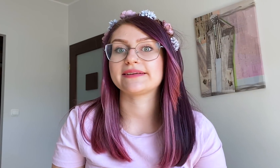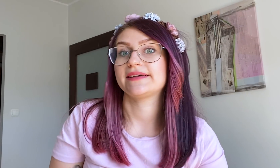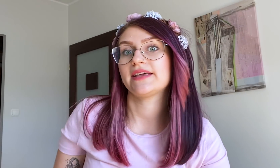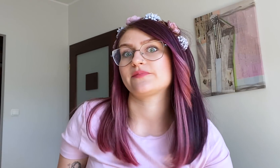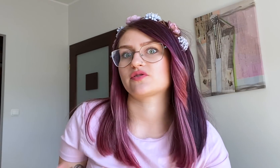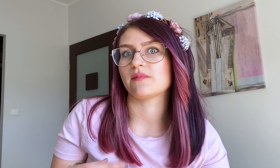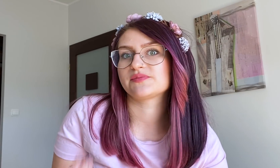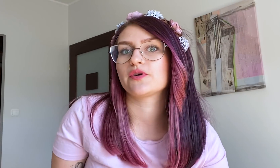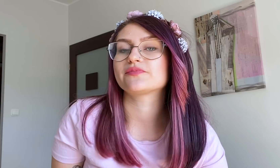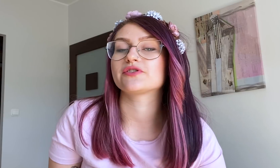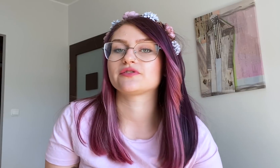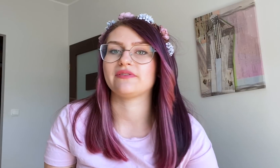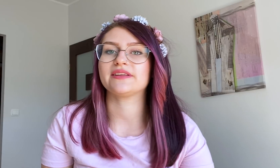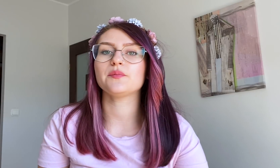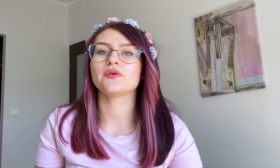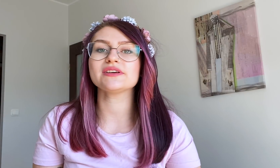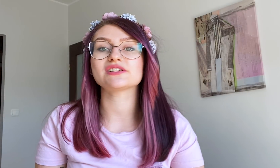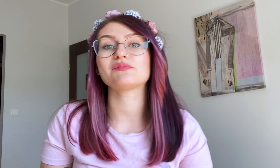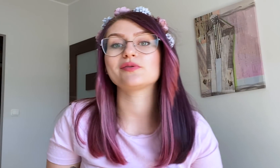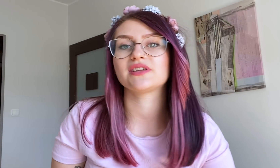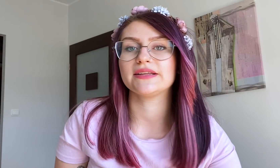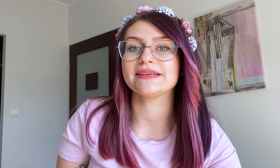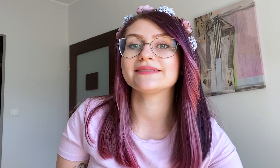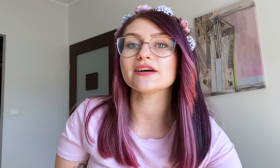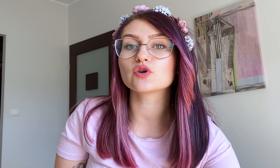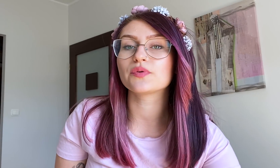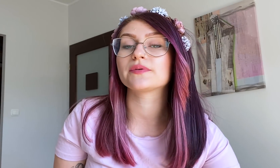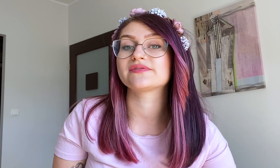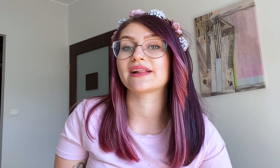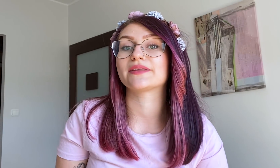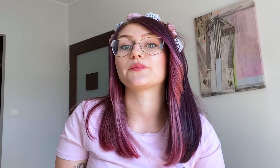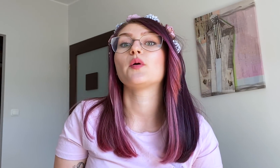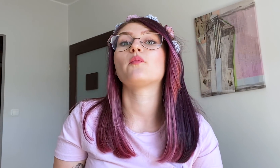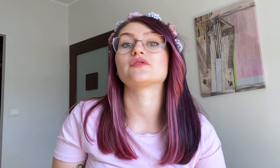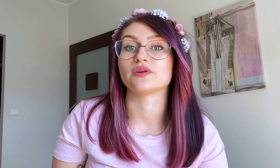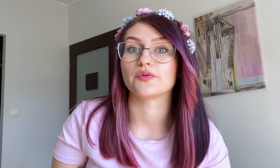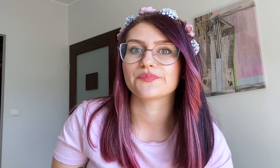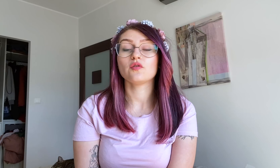tak, jak ja przyszłam z moim przygotowaniem, bo jesteśmy podzieleni na grupy pod względem poziomu.